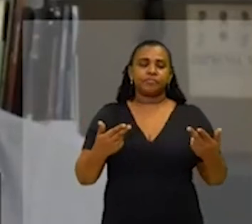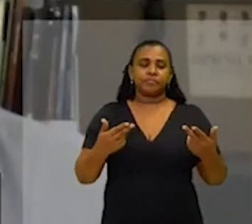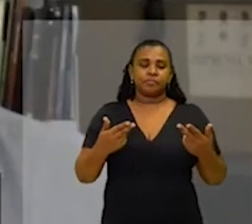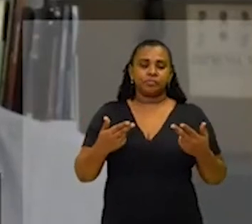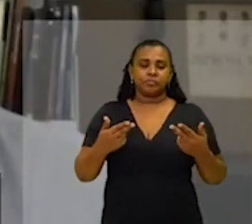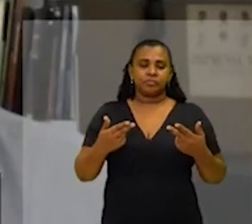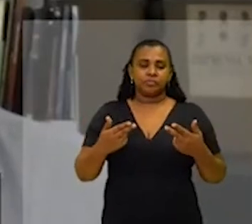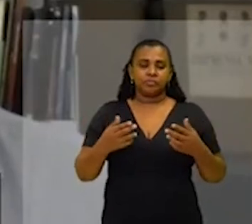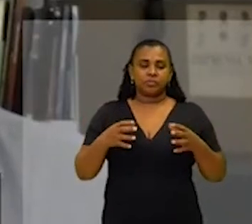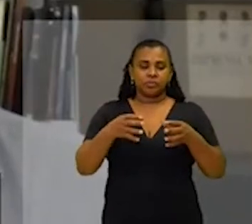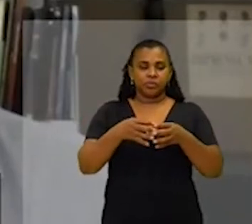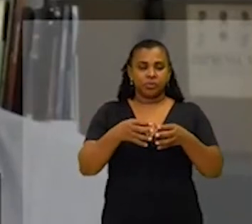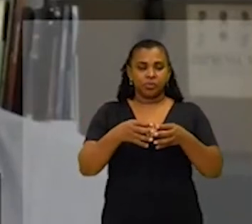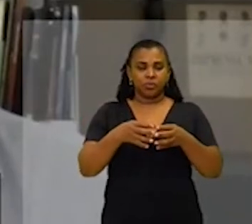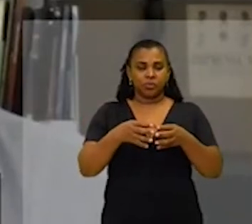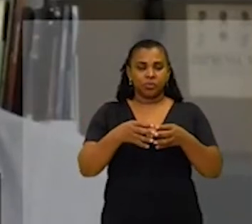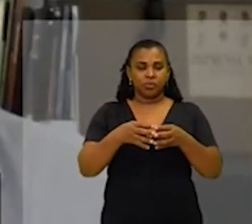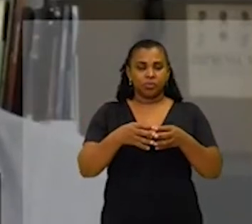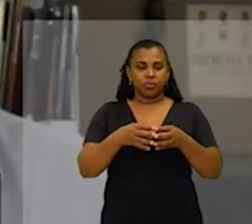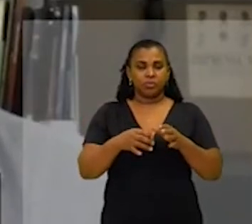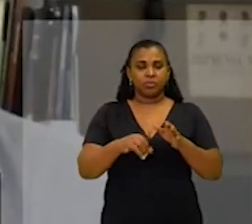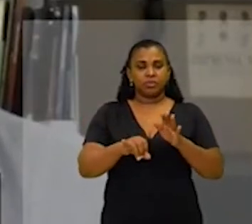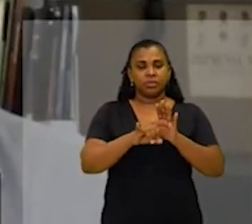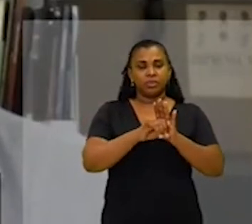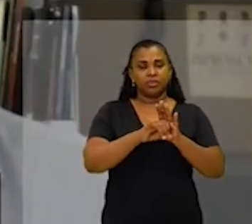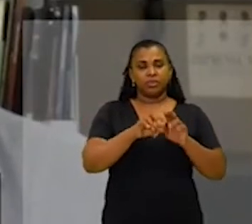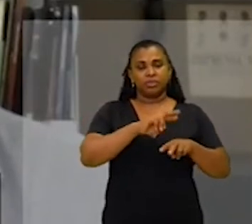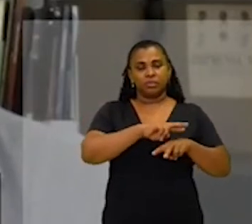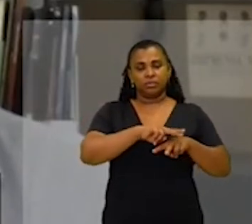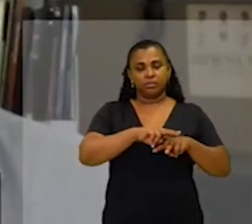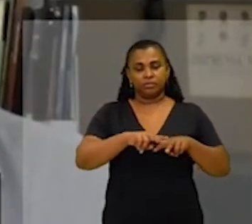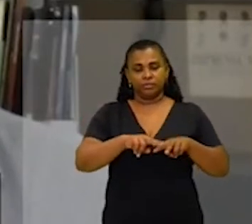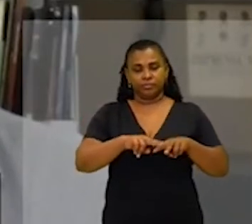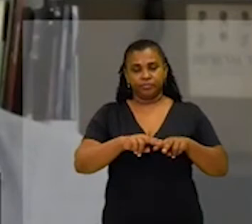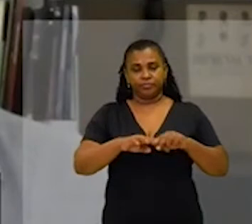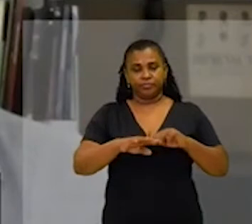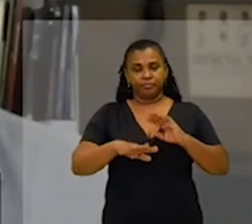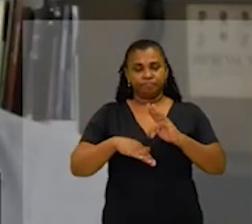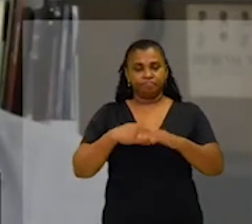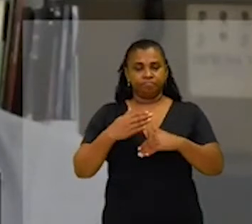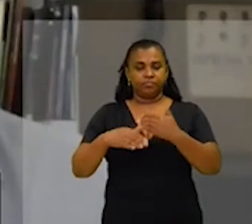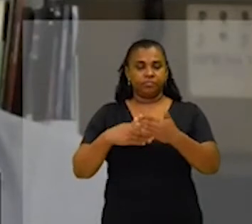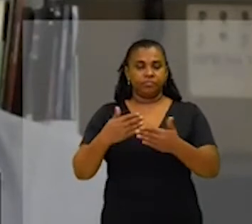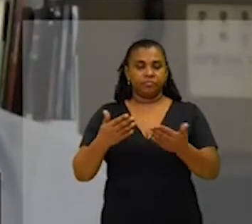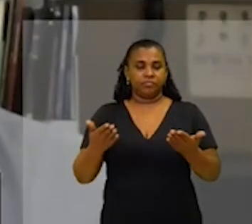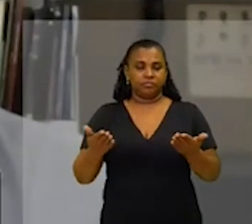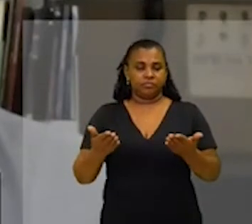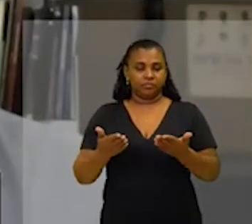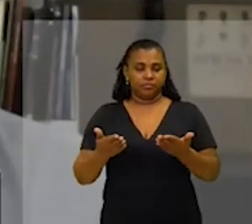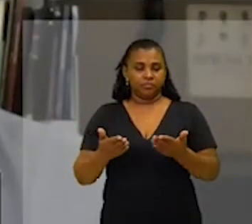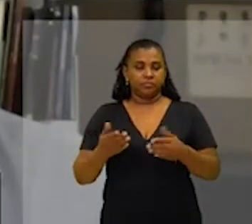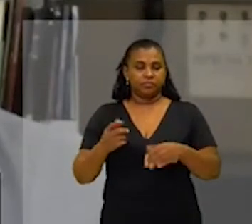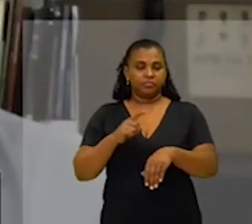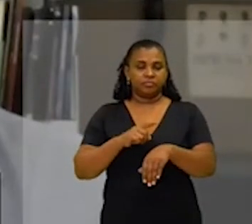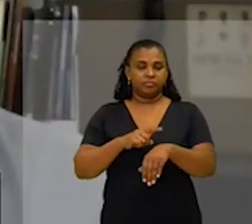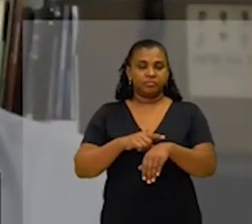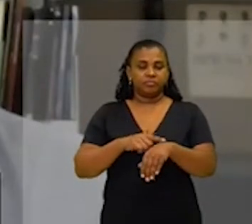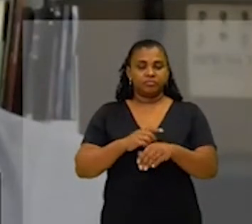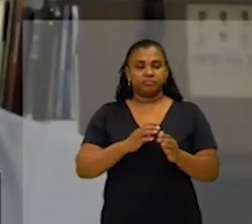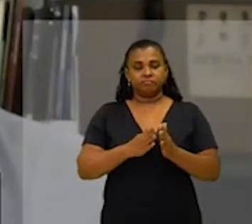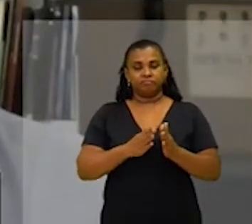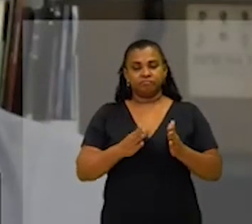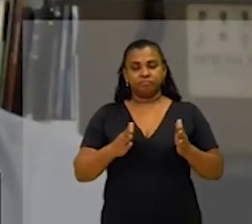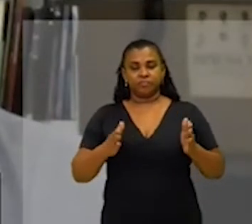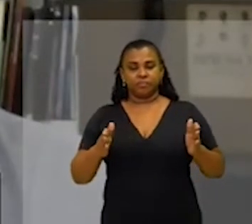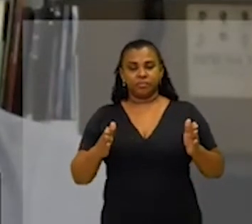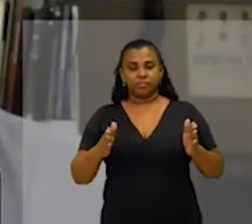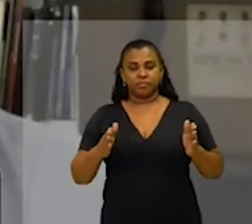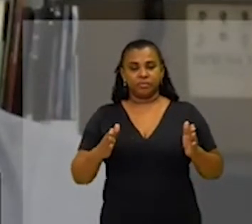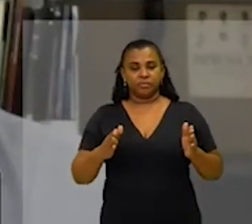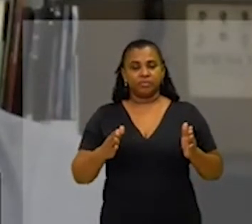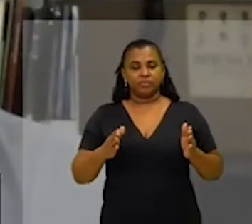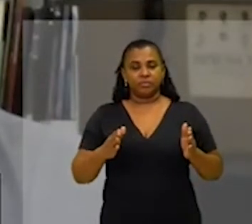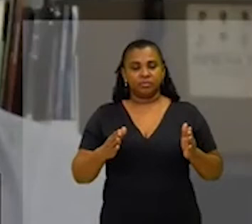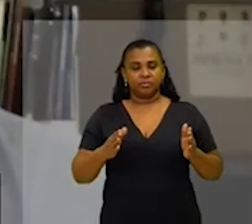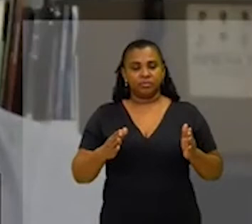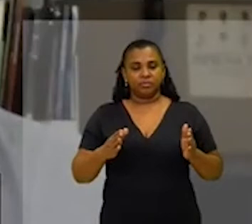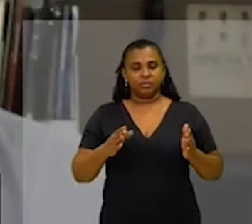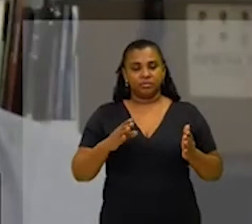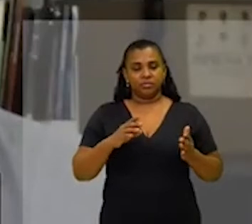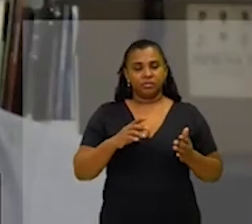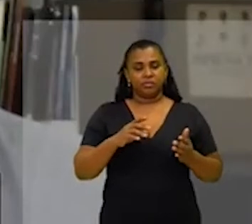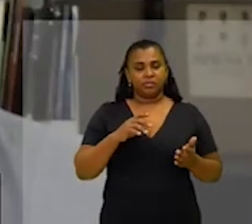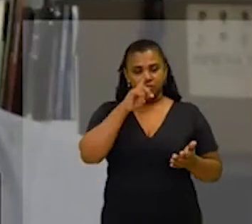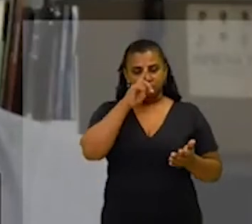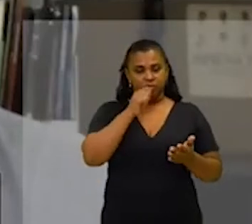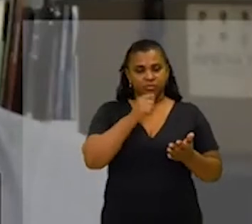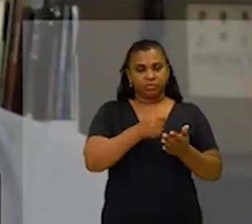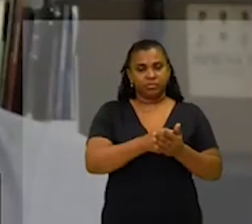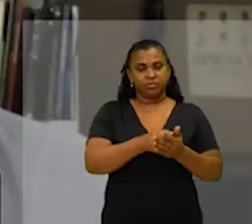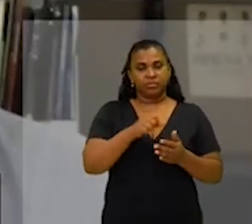elas são resultados de um é de mediato um processo reconhecido pelo Supremo Tribunal Federal na adpf